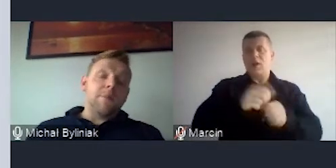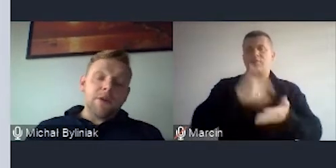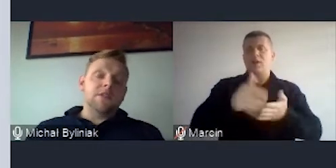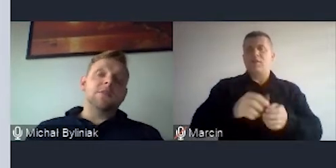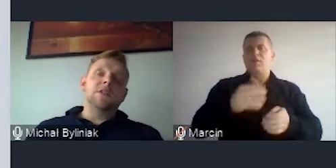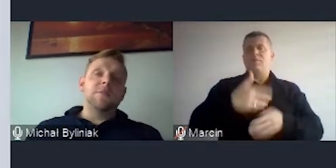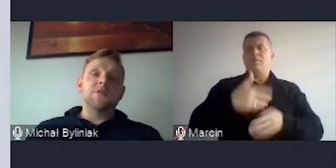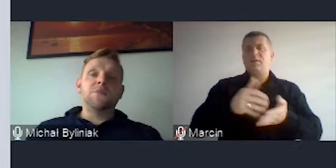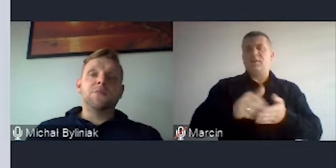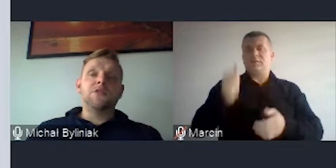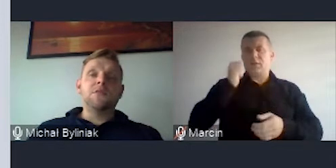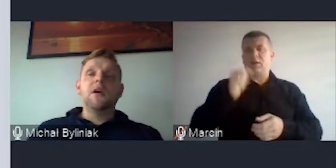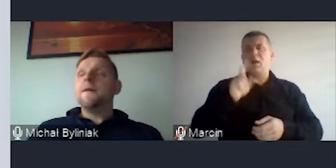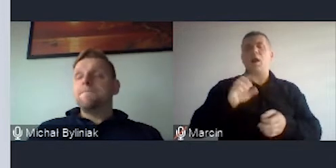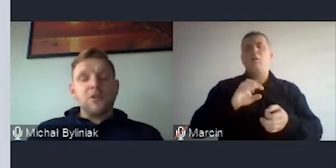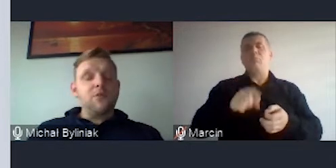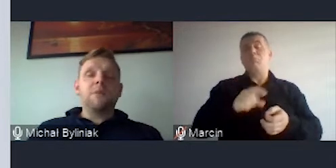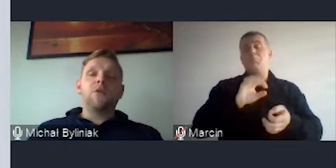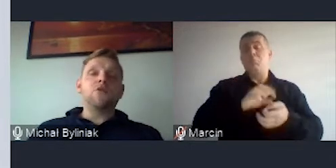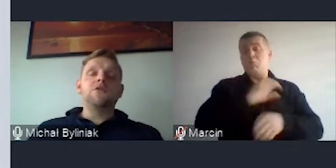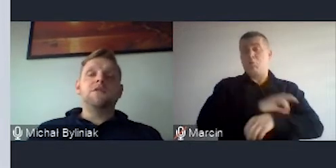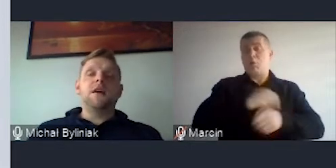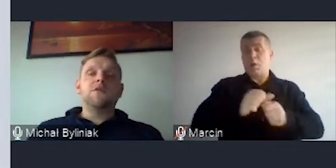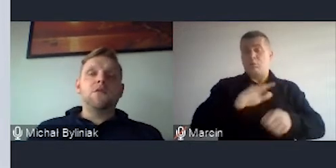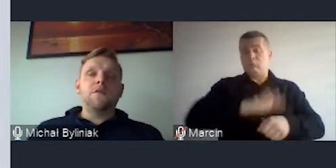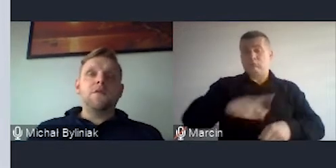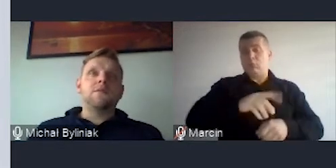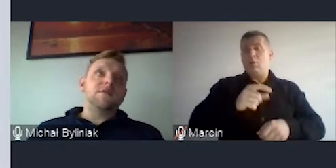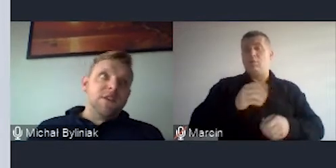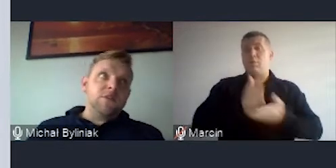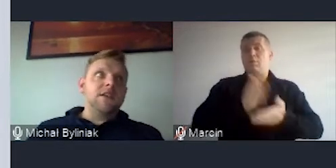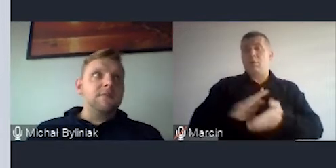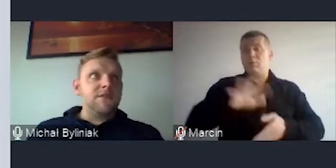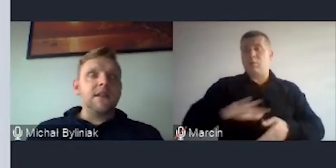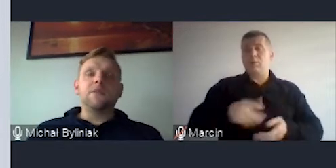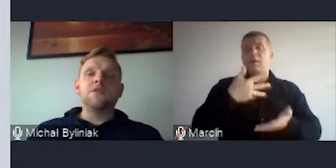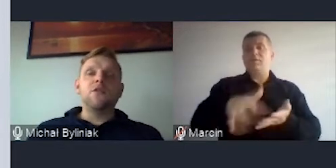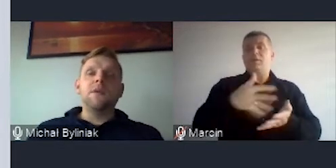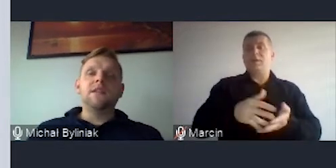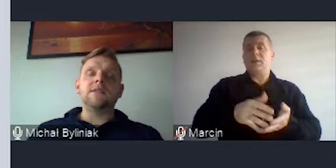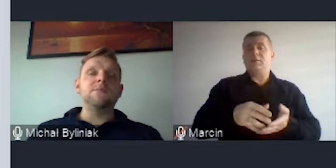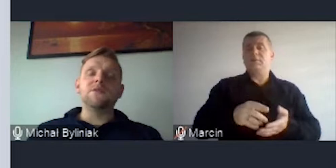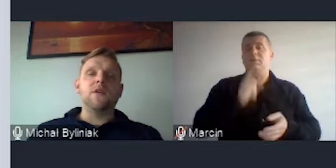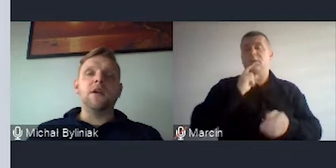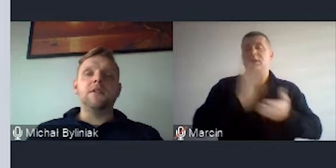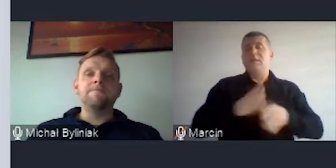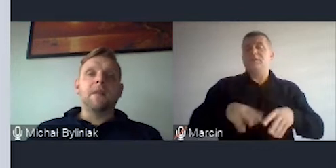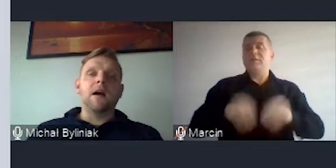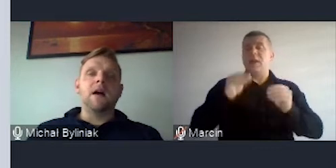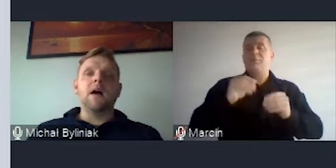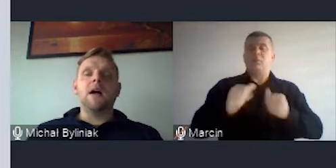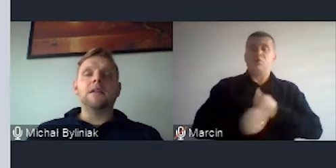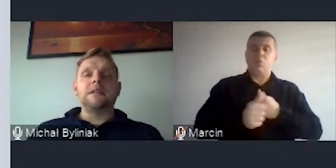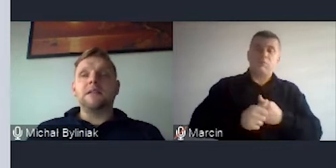a projekt jest objęty pomocą publiczną, to nie mogę ponosić wydatków z wyjątkiem tych wstępnych dokumentacji, pozwoleń.